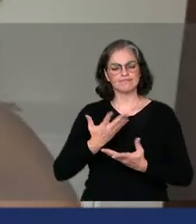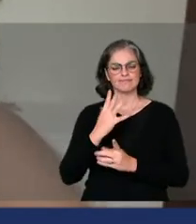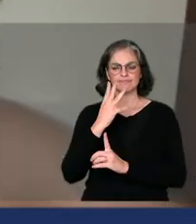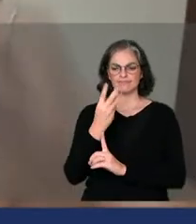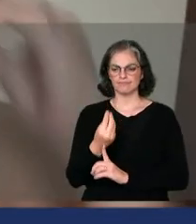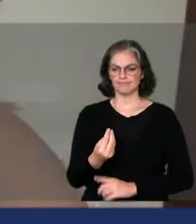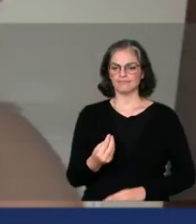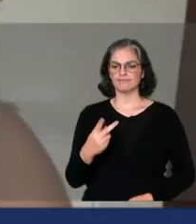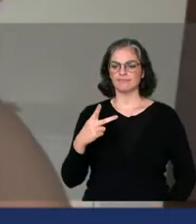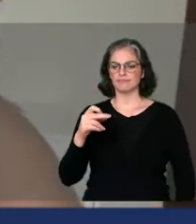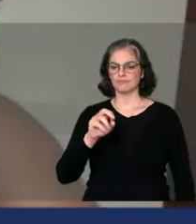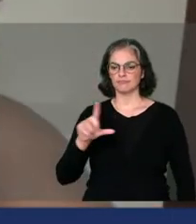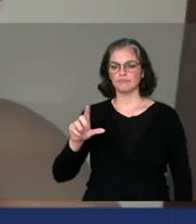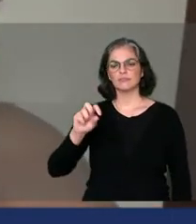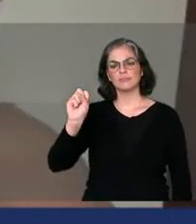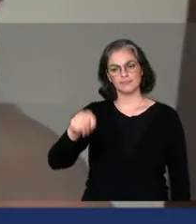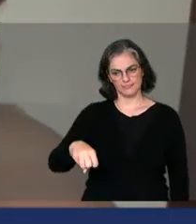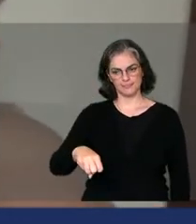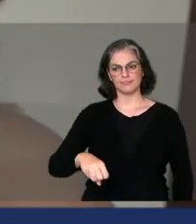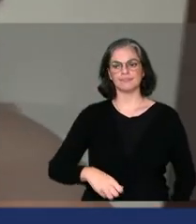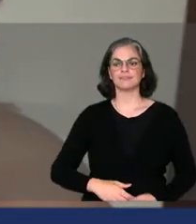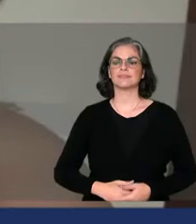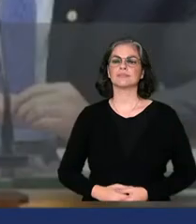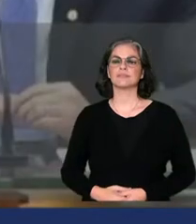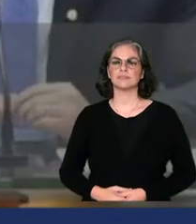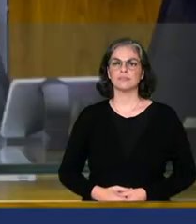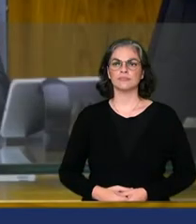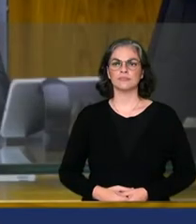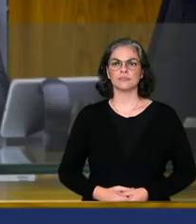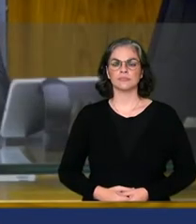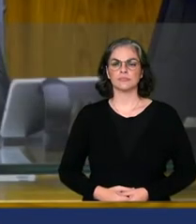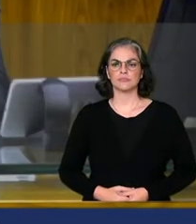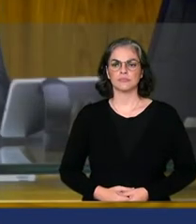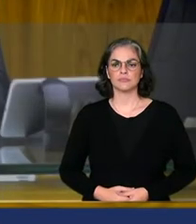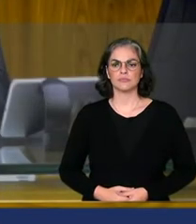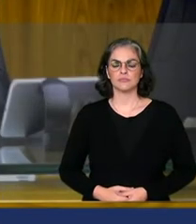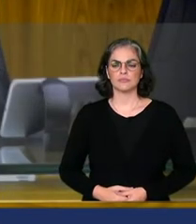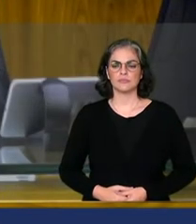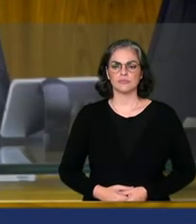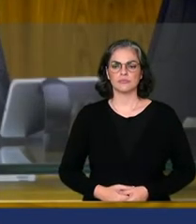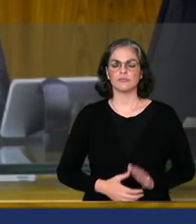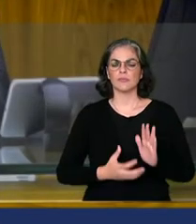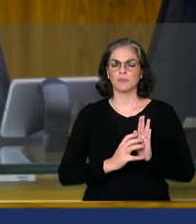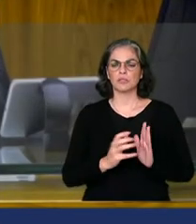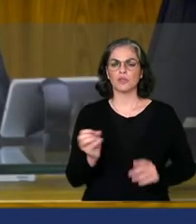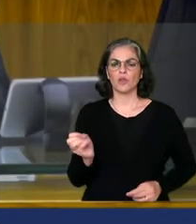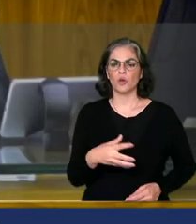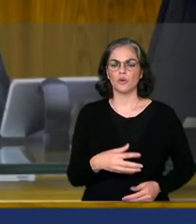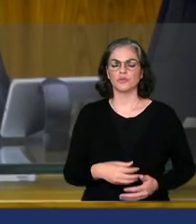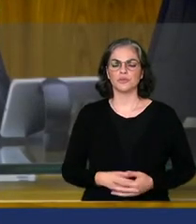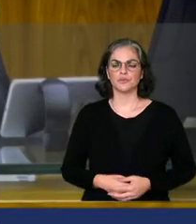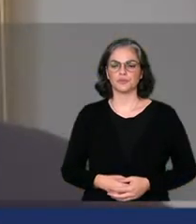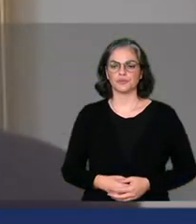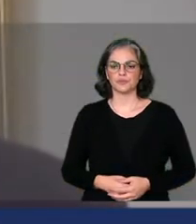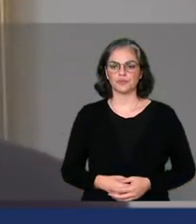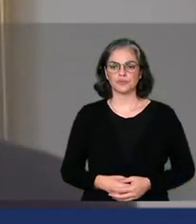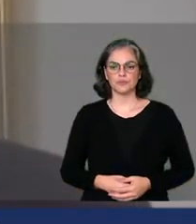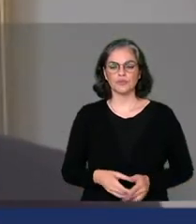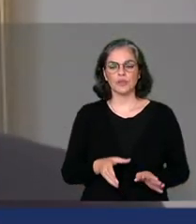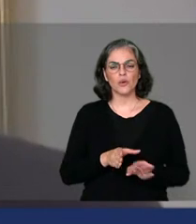PROTAGONISMO EM VÁRIAS FORMAS DE EXPRESSÃO ARTÍSTICA. PSOL ENCAMINHA SIM. [PRESIDENTE]: PSOL SIM. NOVO?